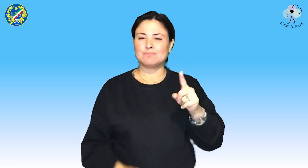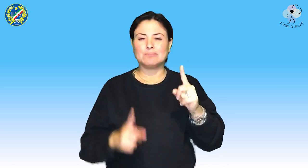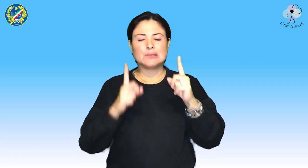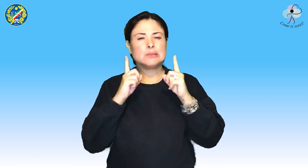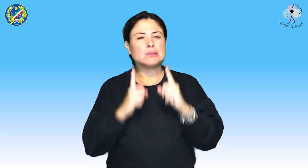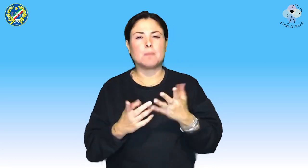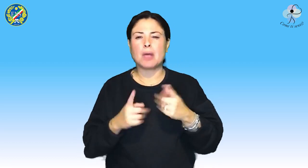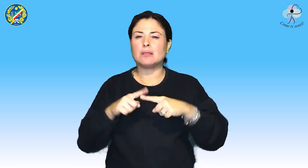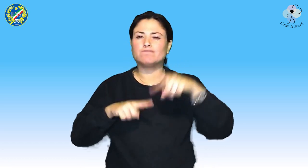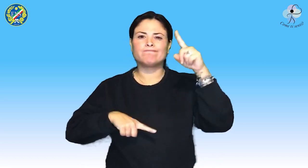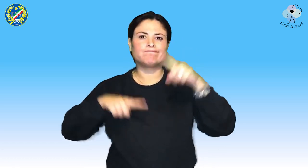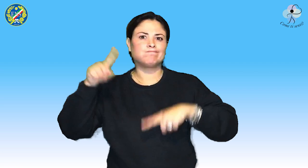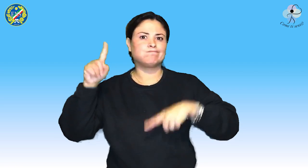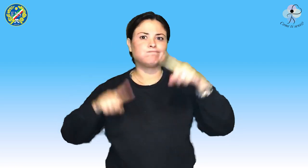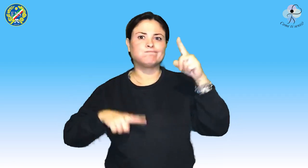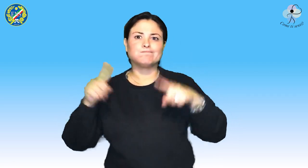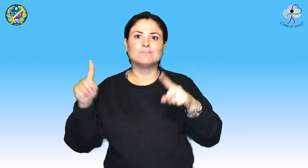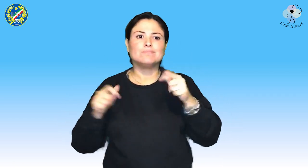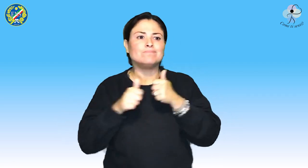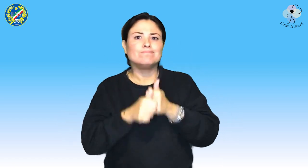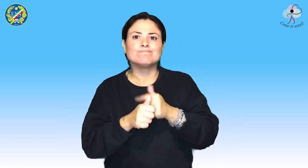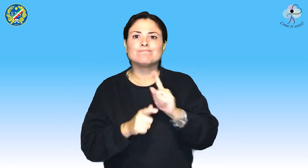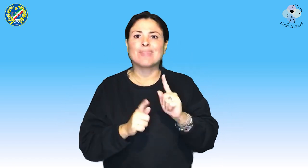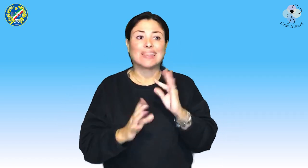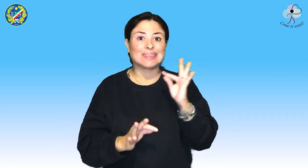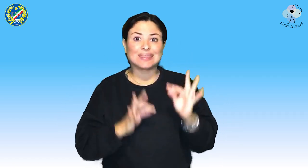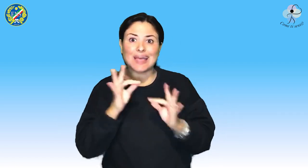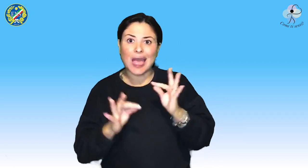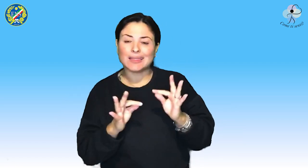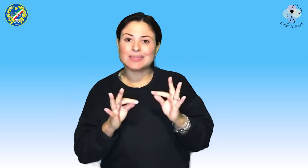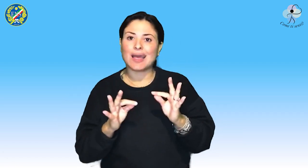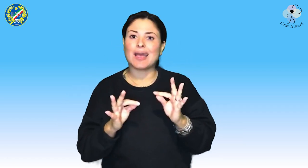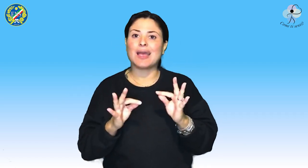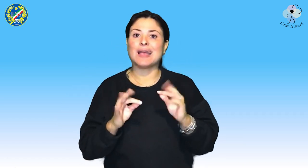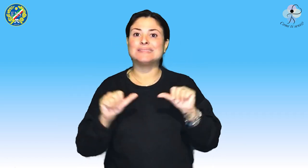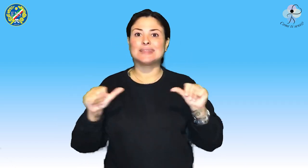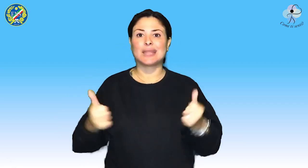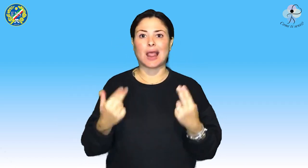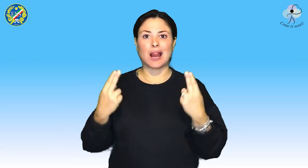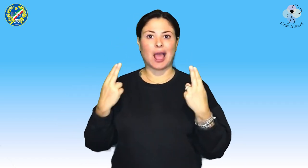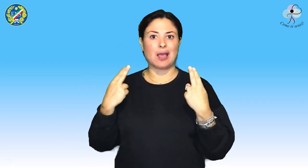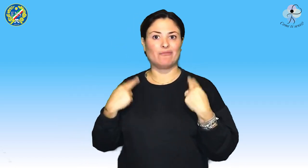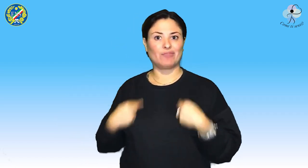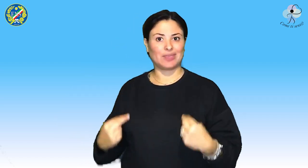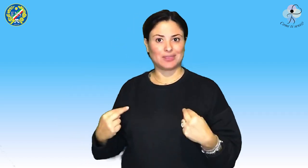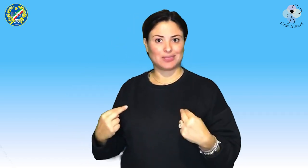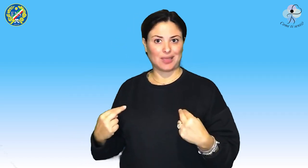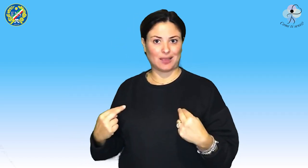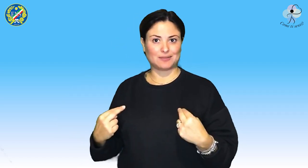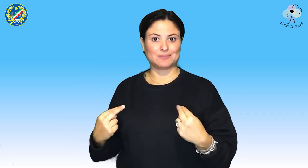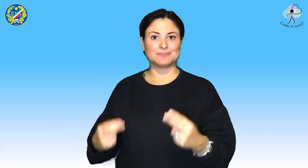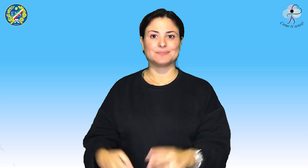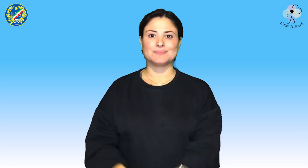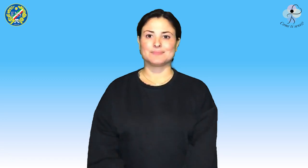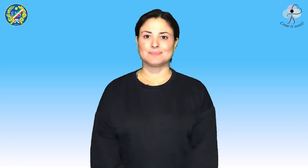variava in relazione alla dieta ed allo stile di vita.